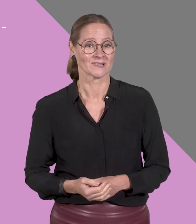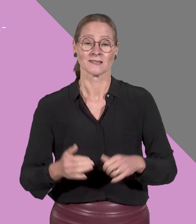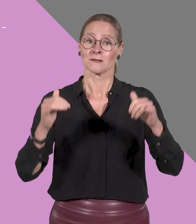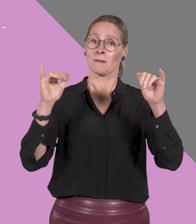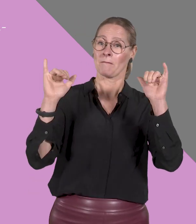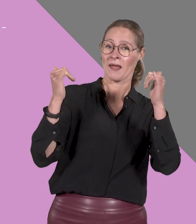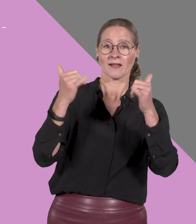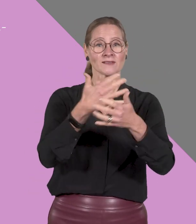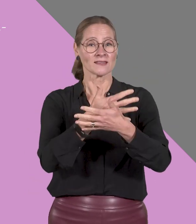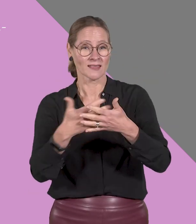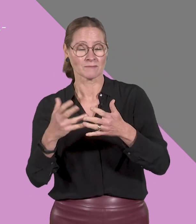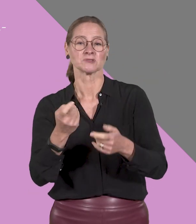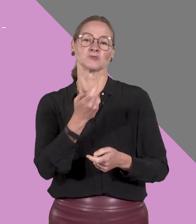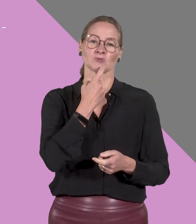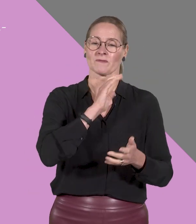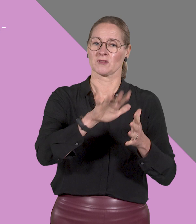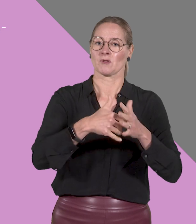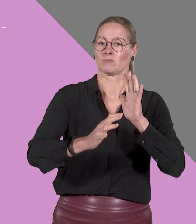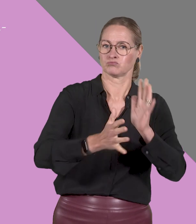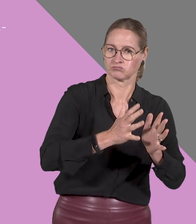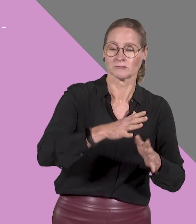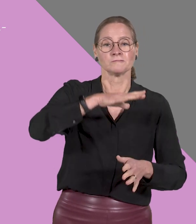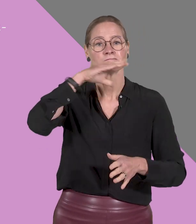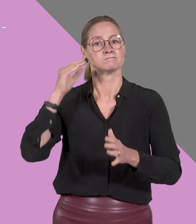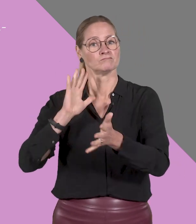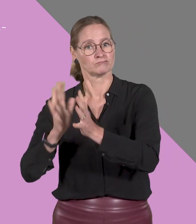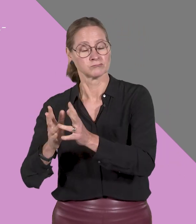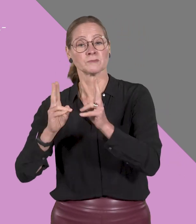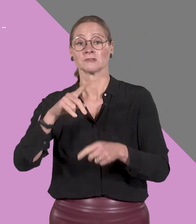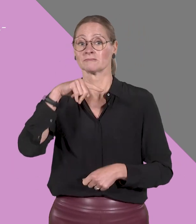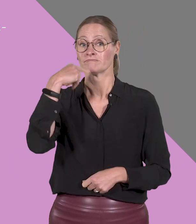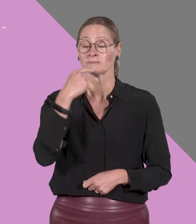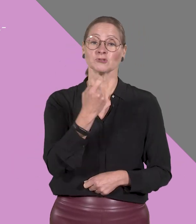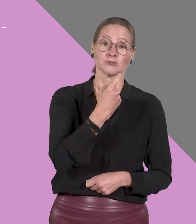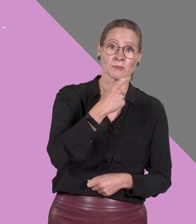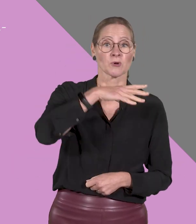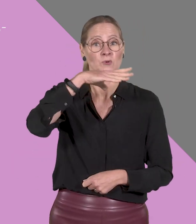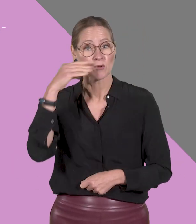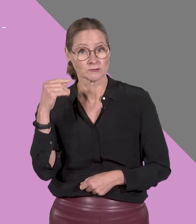Bileiden kielinä on suomalainen ja suomenruotsalainen viittomakieli - sekä suomi ja ruotsi.